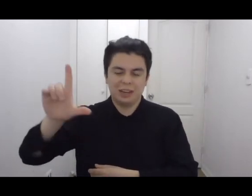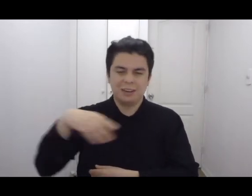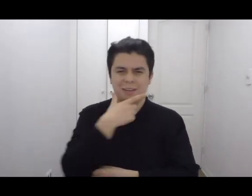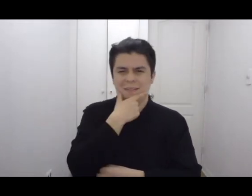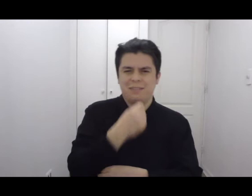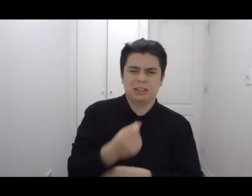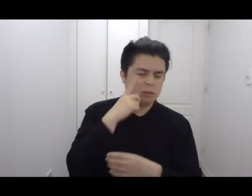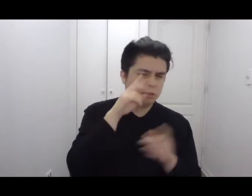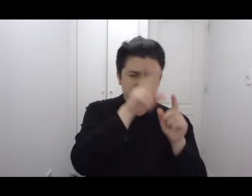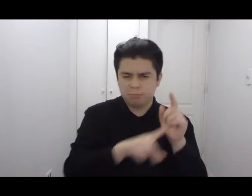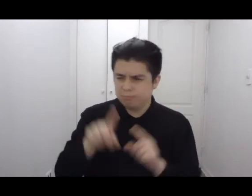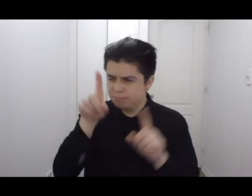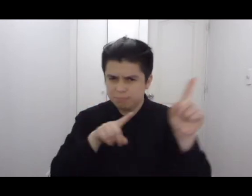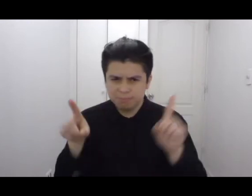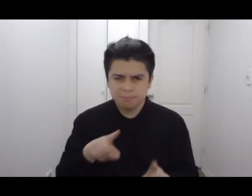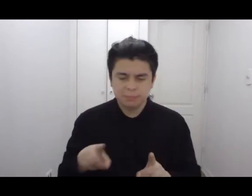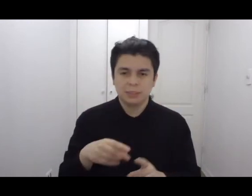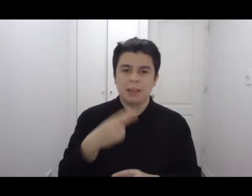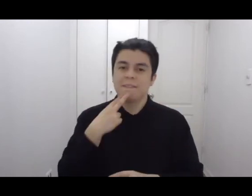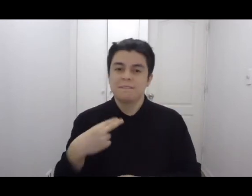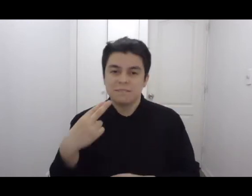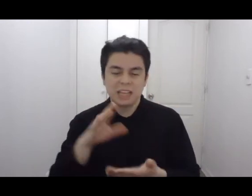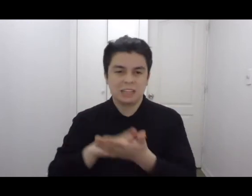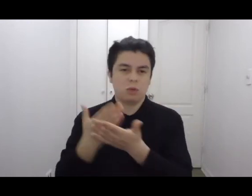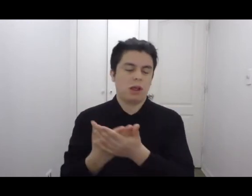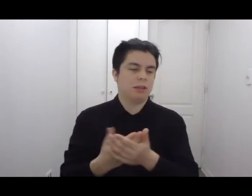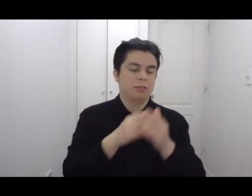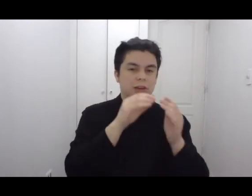hay promoción de entornos saludables, vida saludable en casa, sobre todo por ahora que